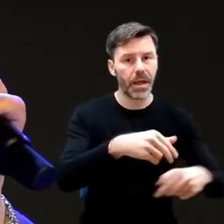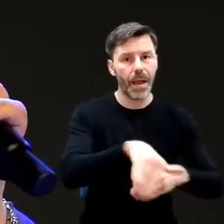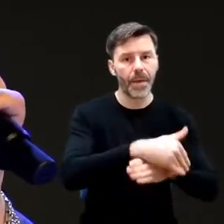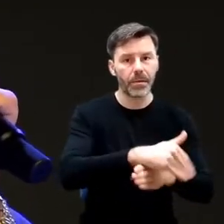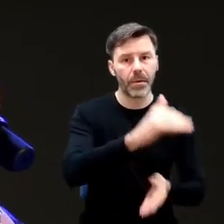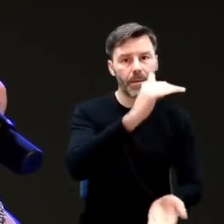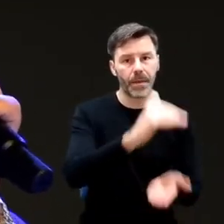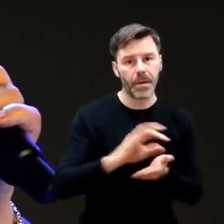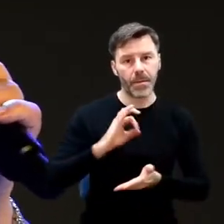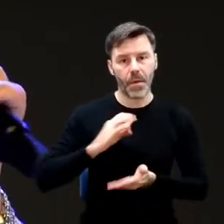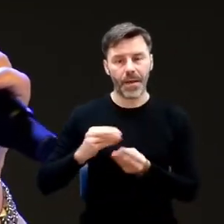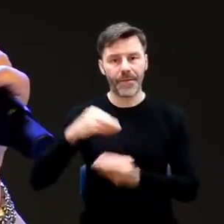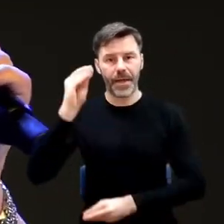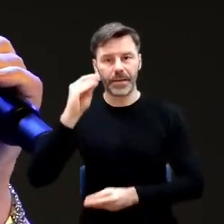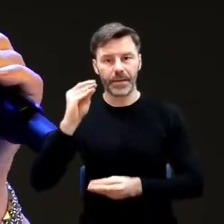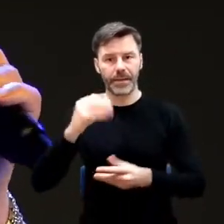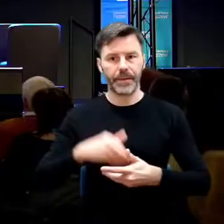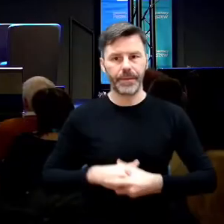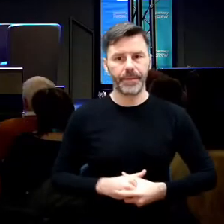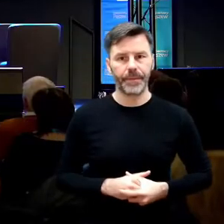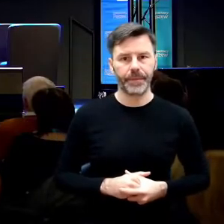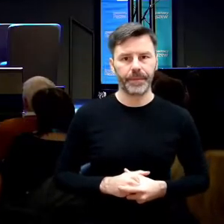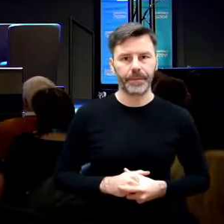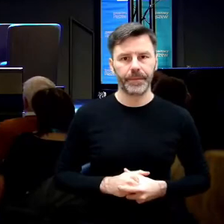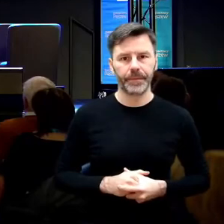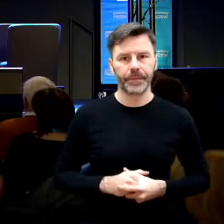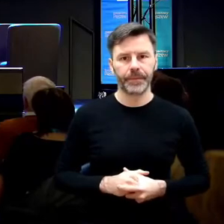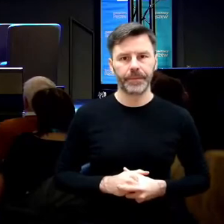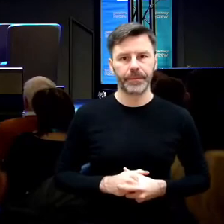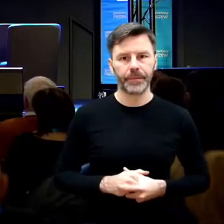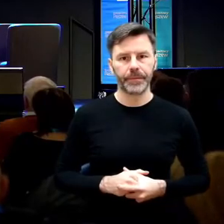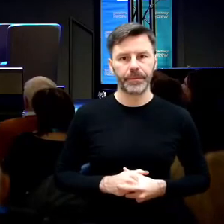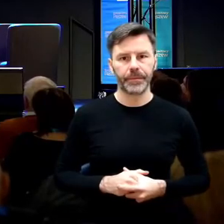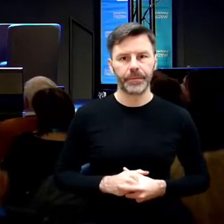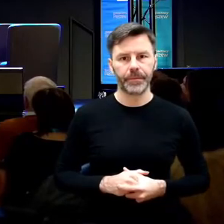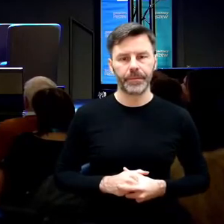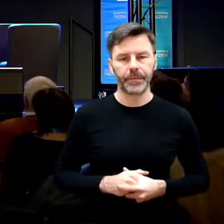i oni nie kupią mi opieki na starość.